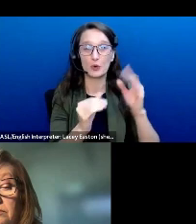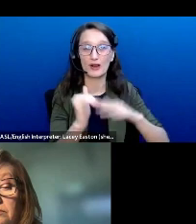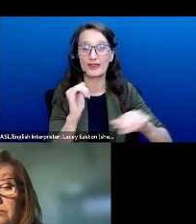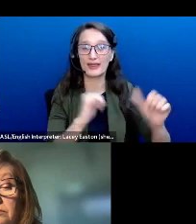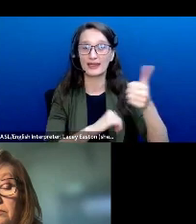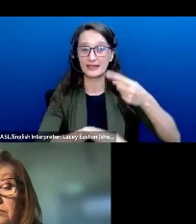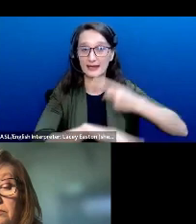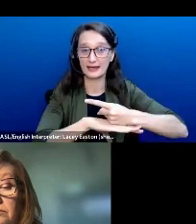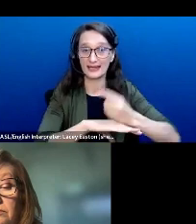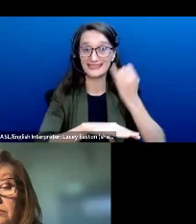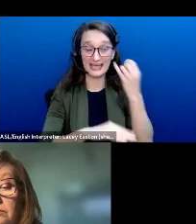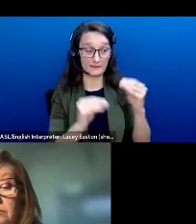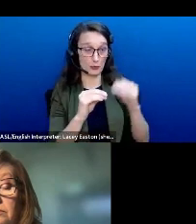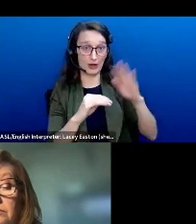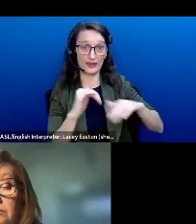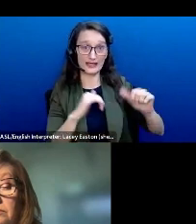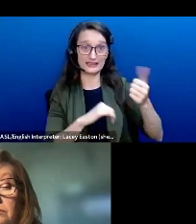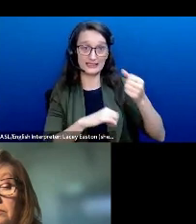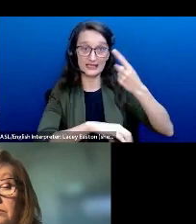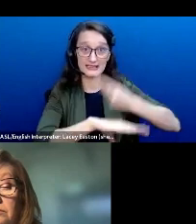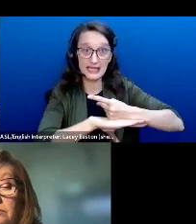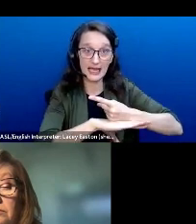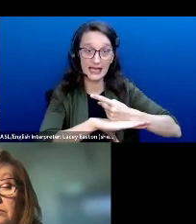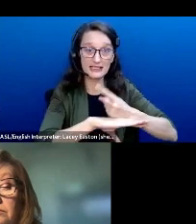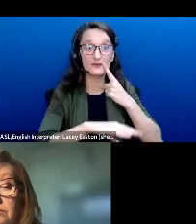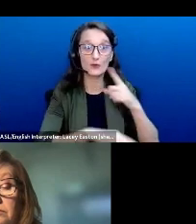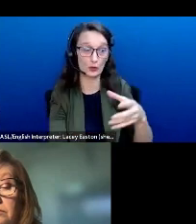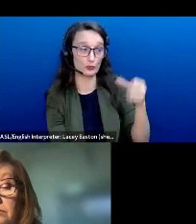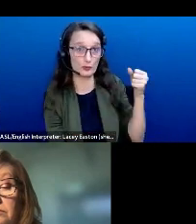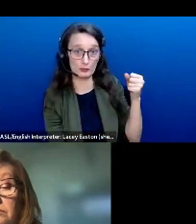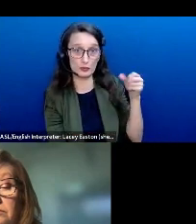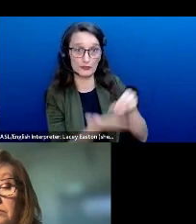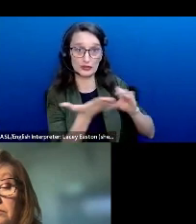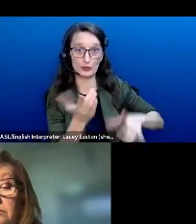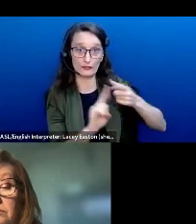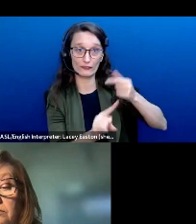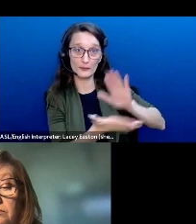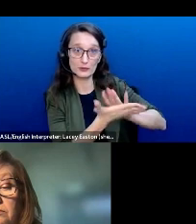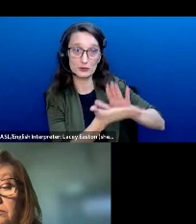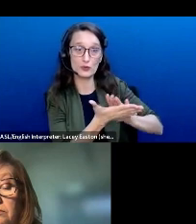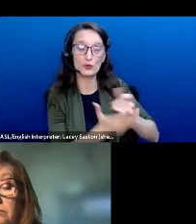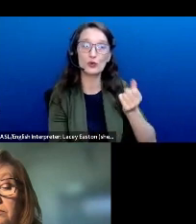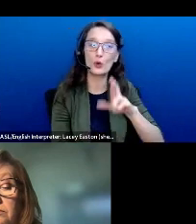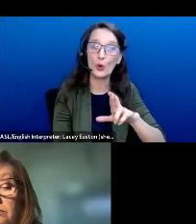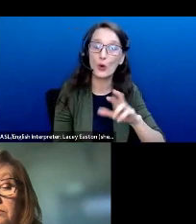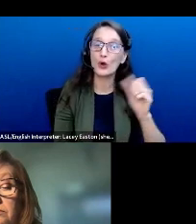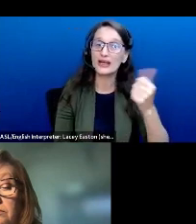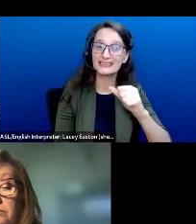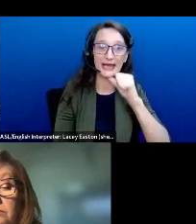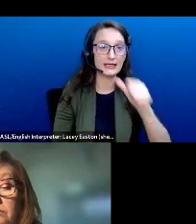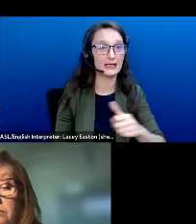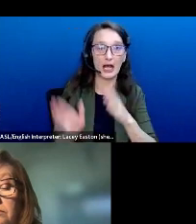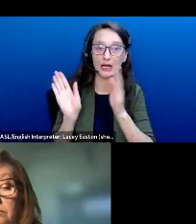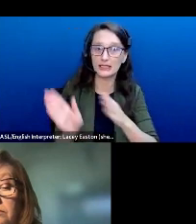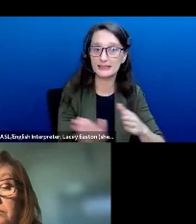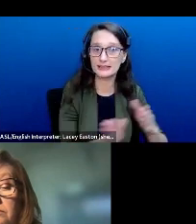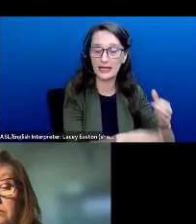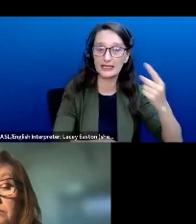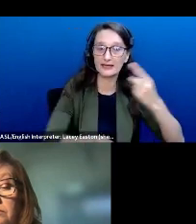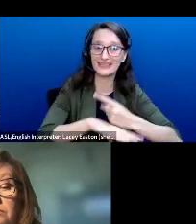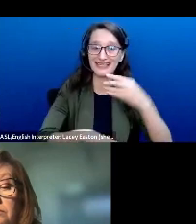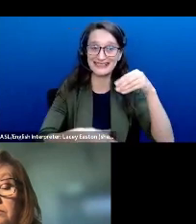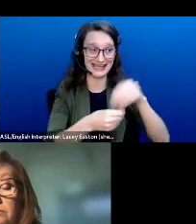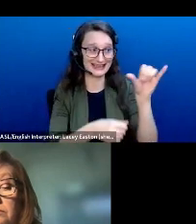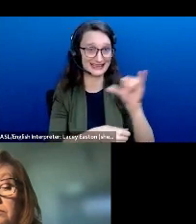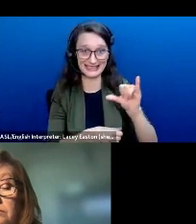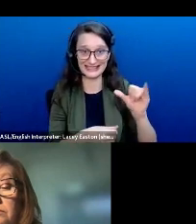o la suspensión de 10 días no consecutivos en el mismo año por mala conducta constituyen un cambio de